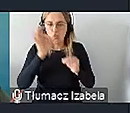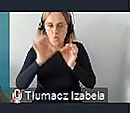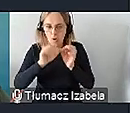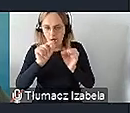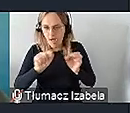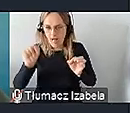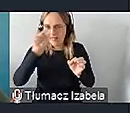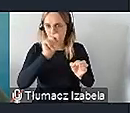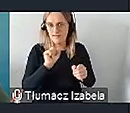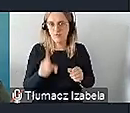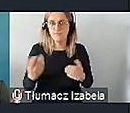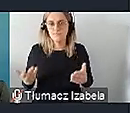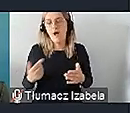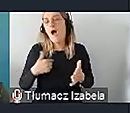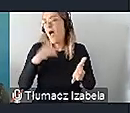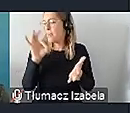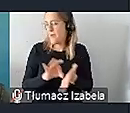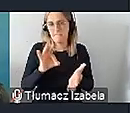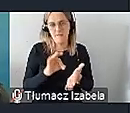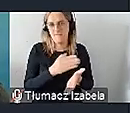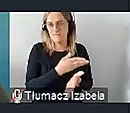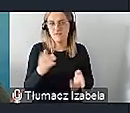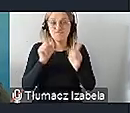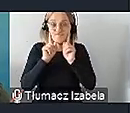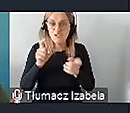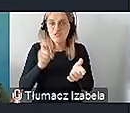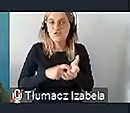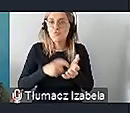ale możemy zapewnić, że rzeczywista kura ma dużo więcej szczegółów.